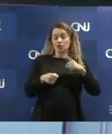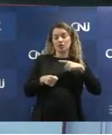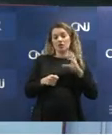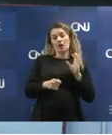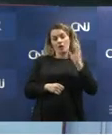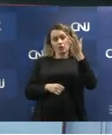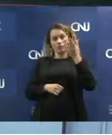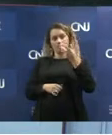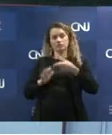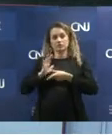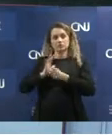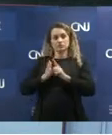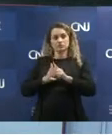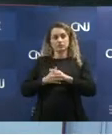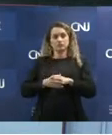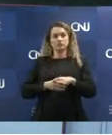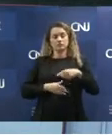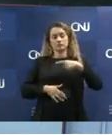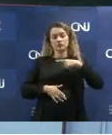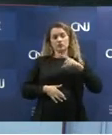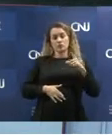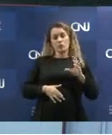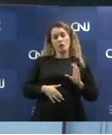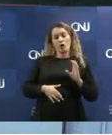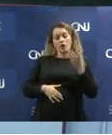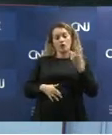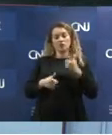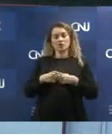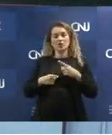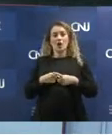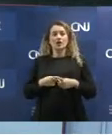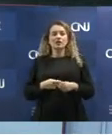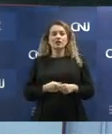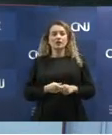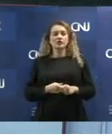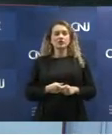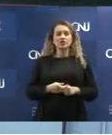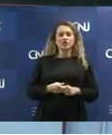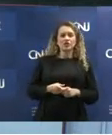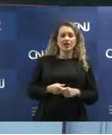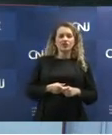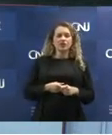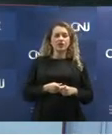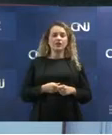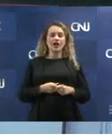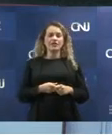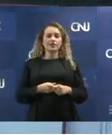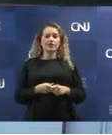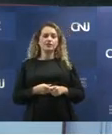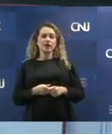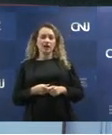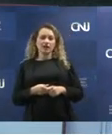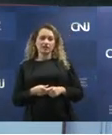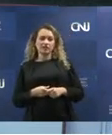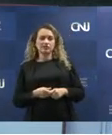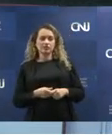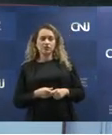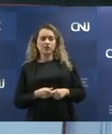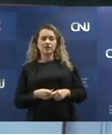Ela não ocorre porque na verdade, não houve a instauração do processo administrativo